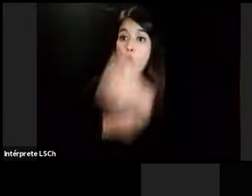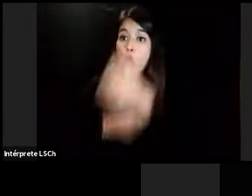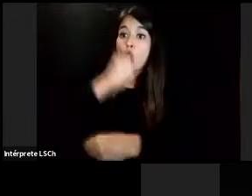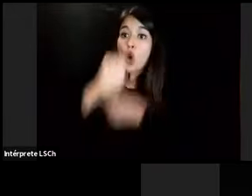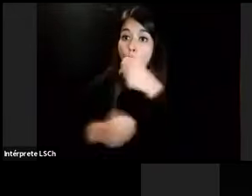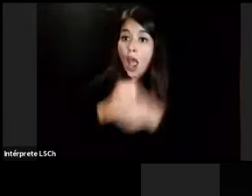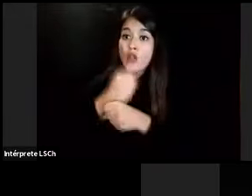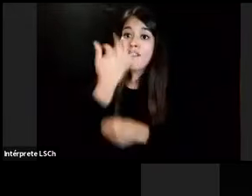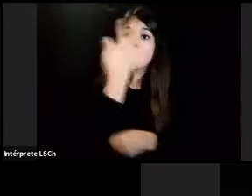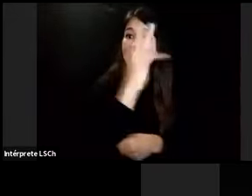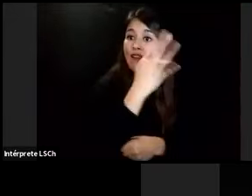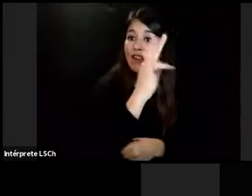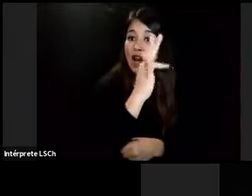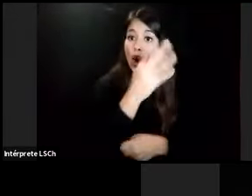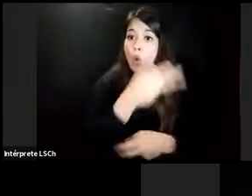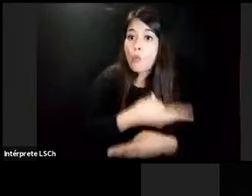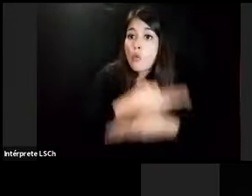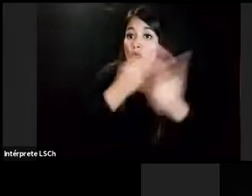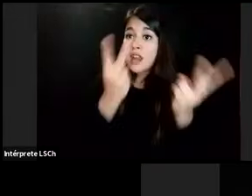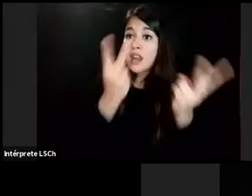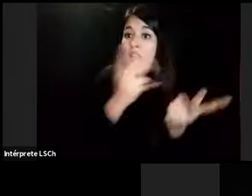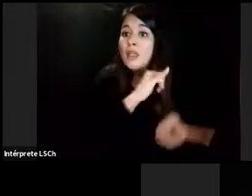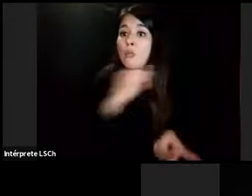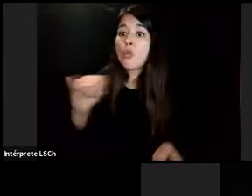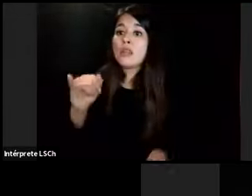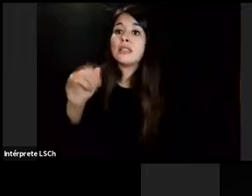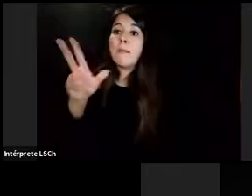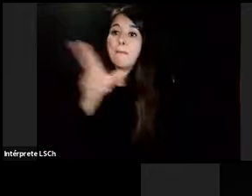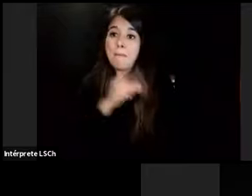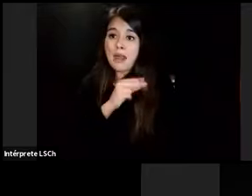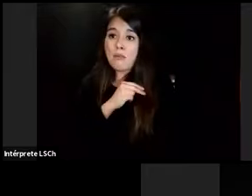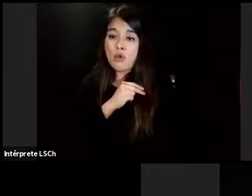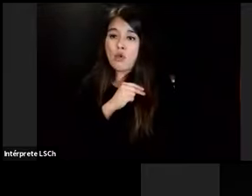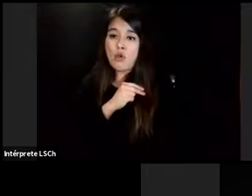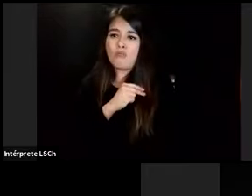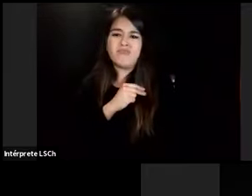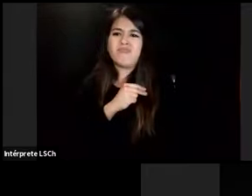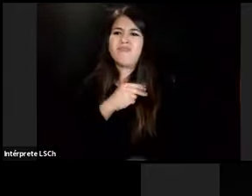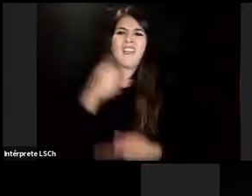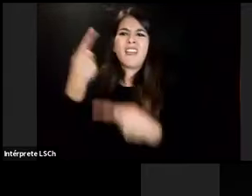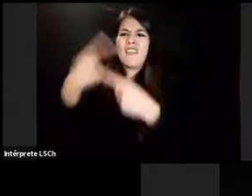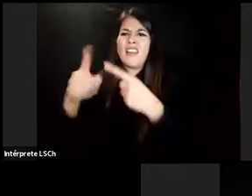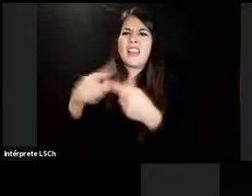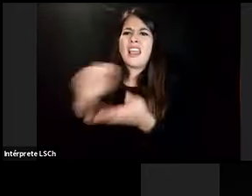en mayo, y han premiado a; desde escritores como Neil Gaiman, que suelen